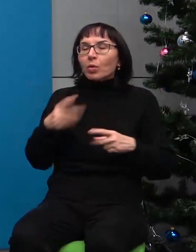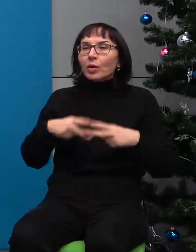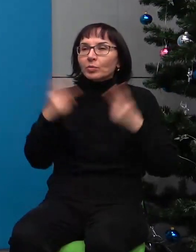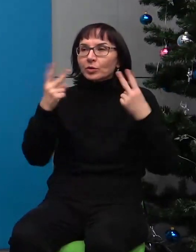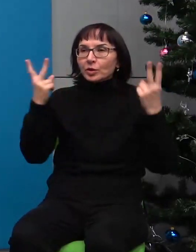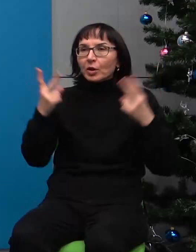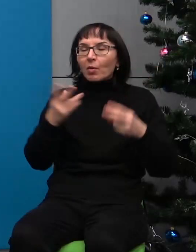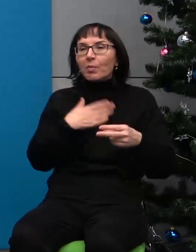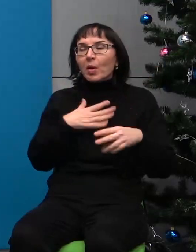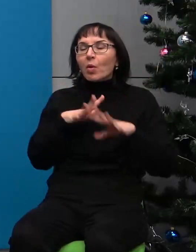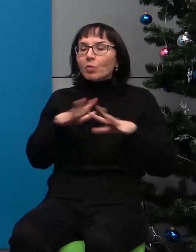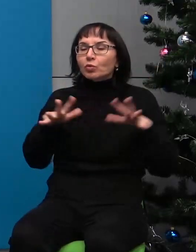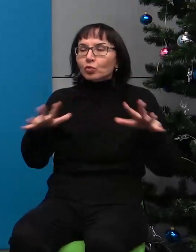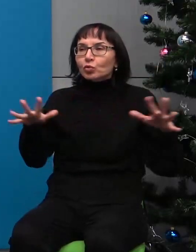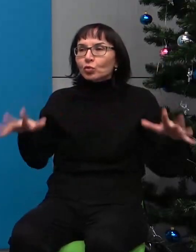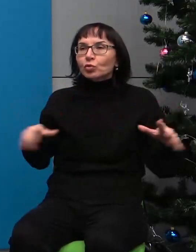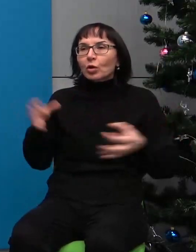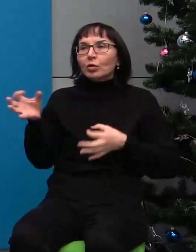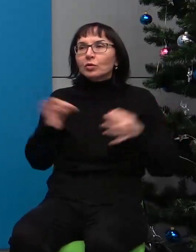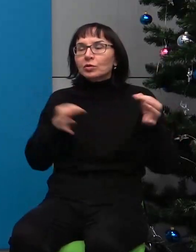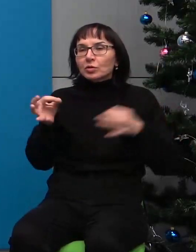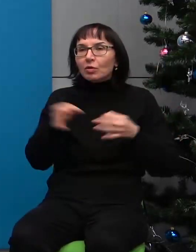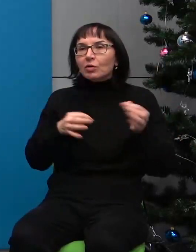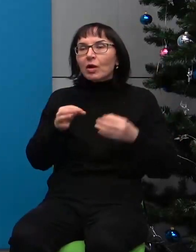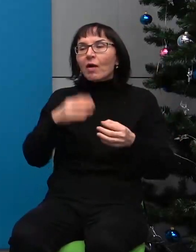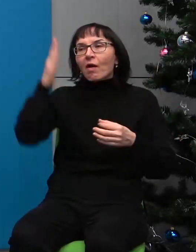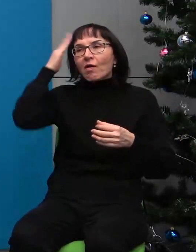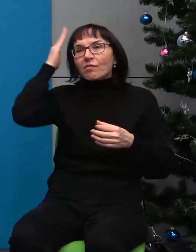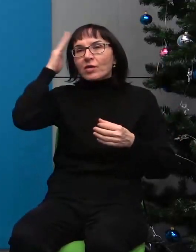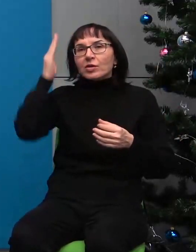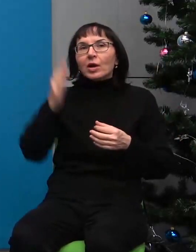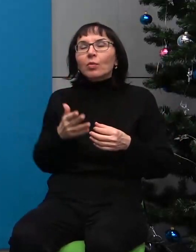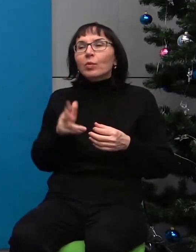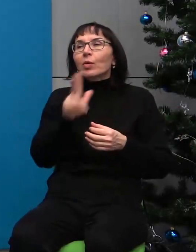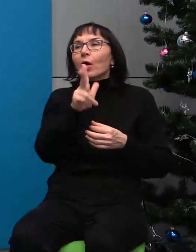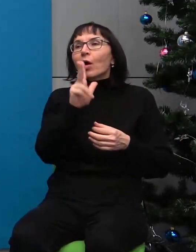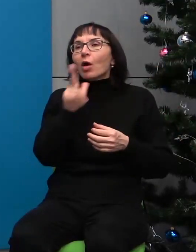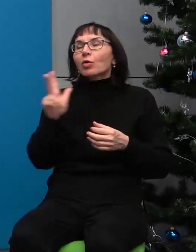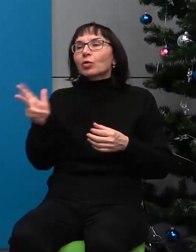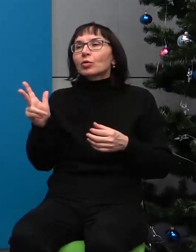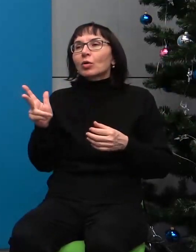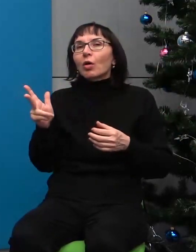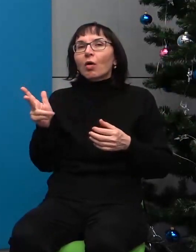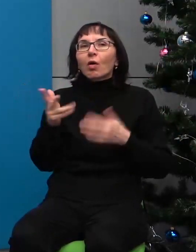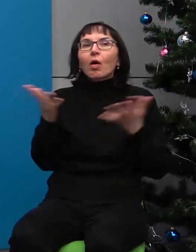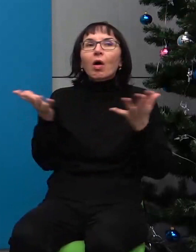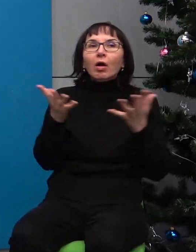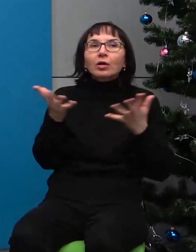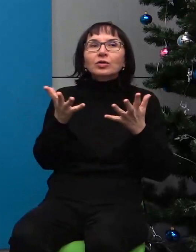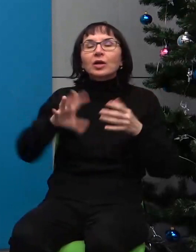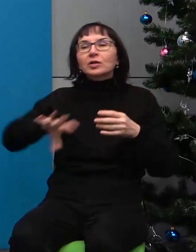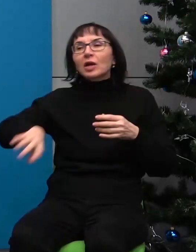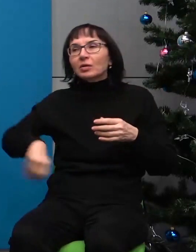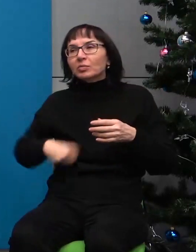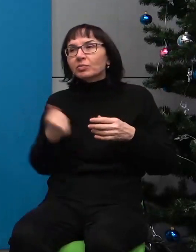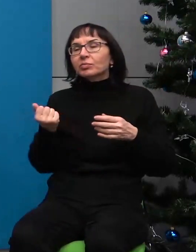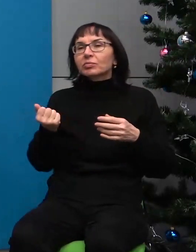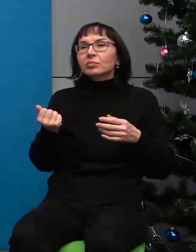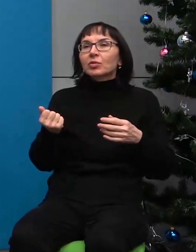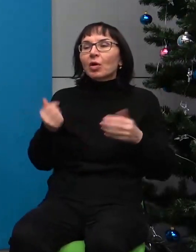Ja tam wiedziałem, w której bramie, kto kiedy, nie wiem, kradnie, gdzie można coś kupić na lewo, kto jest właścicielem tej kamienicy,